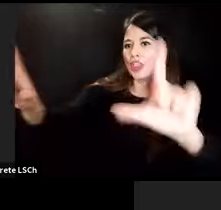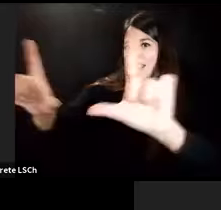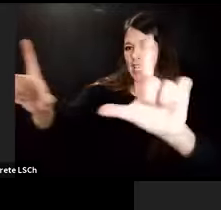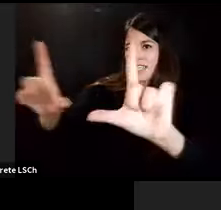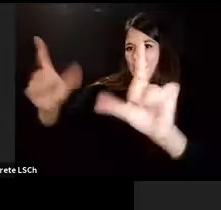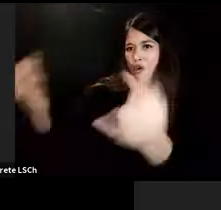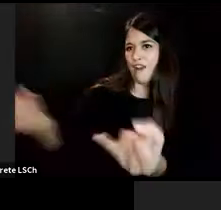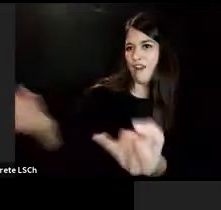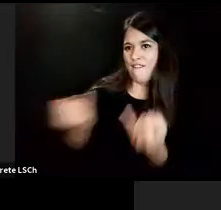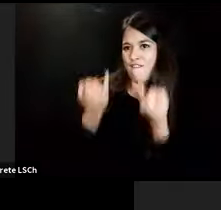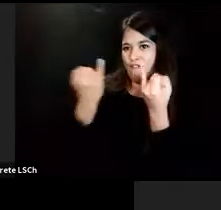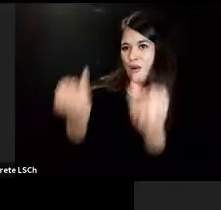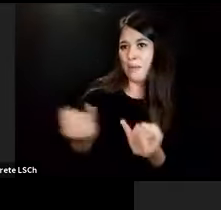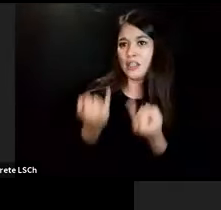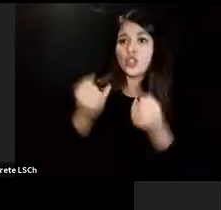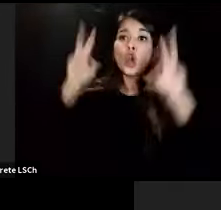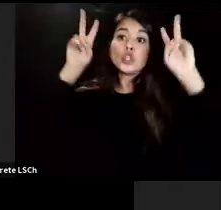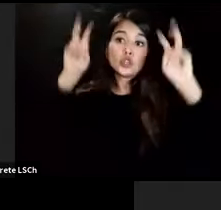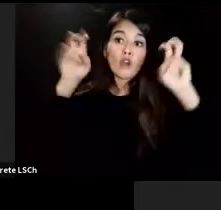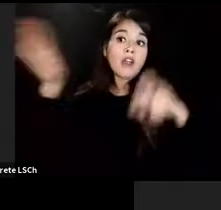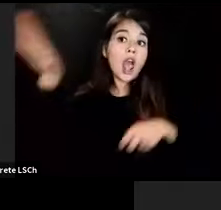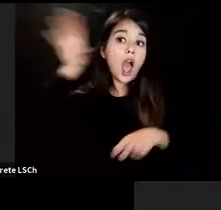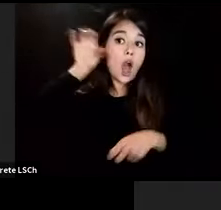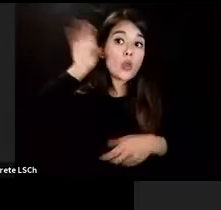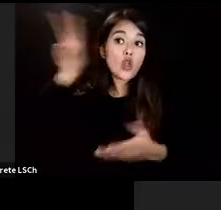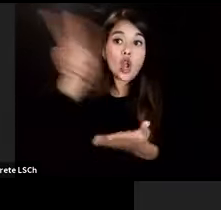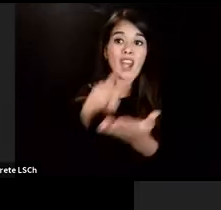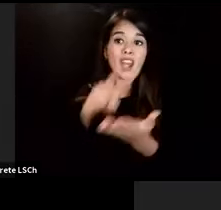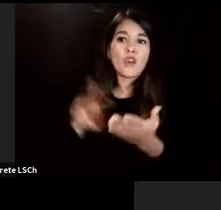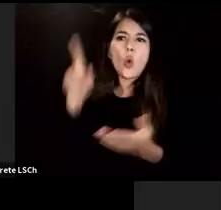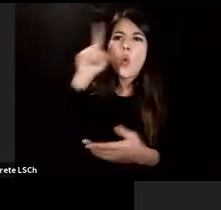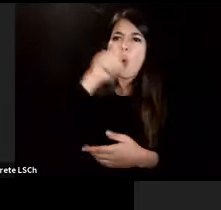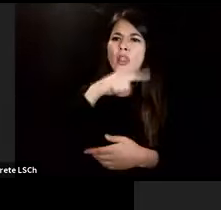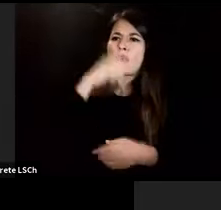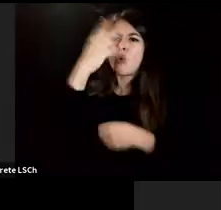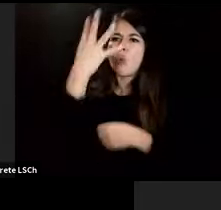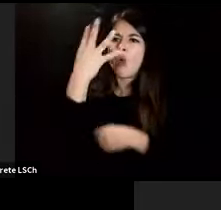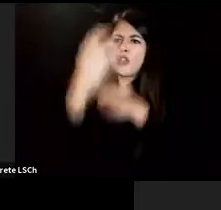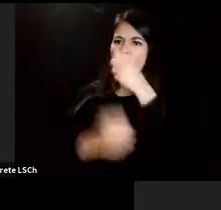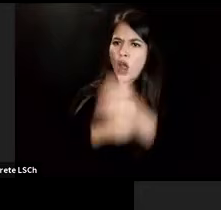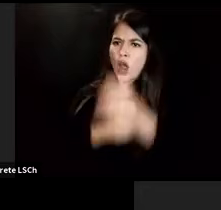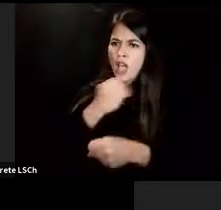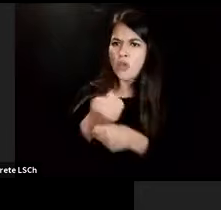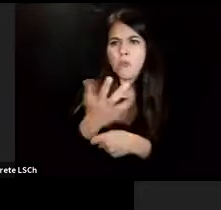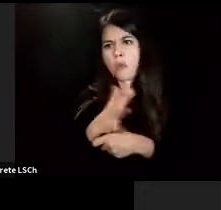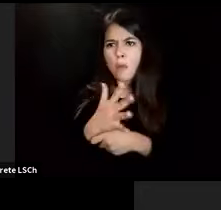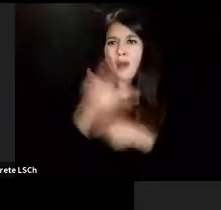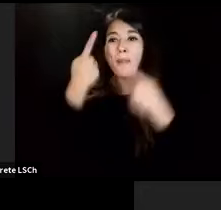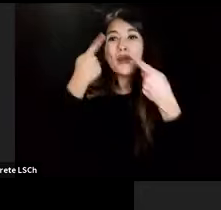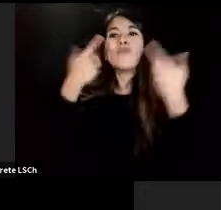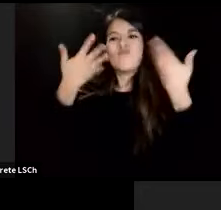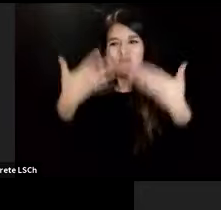audiolibros en los últimos cuatro años acá en Chile por lo menos, es un formato que lleva un montón de tiempo y es una